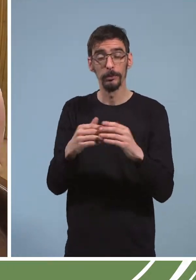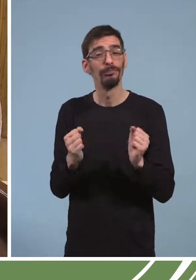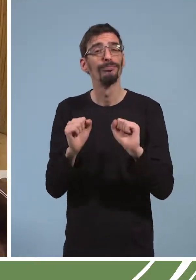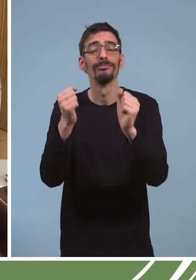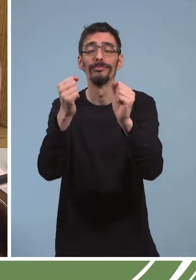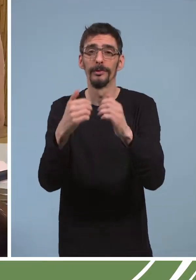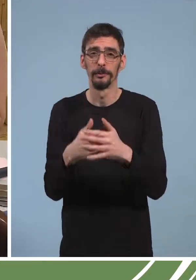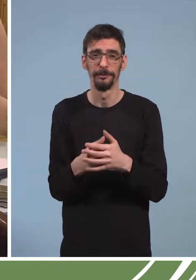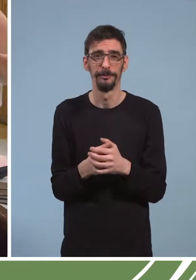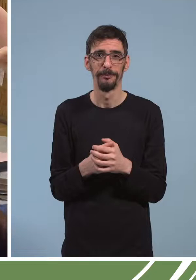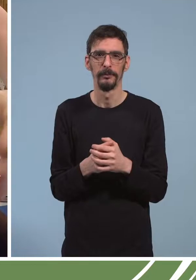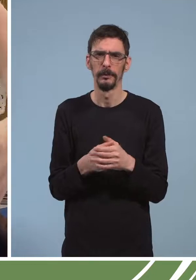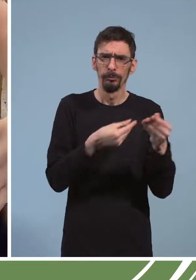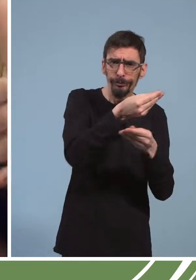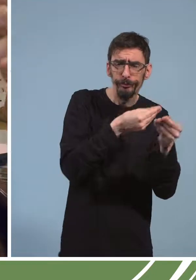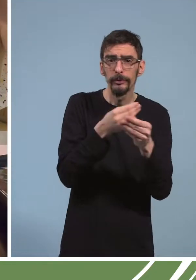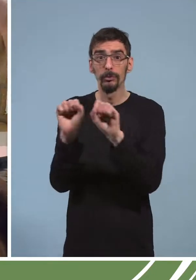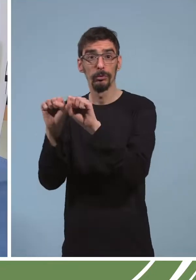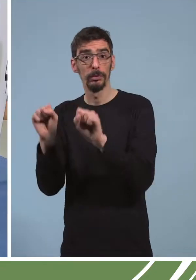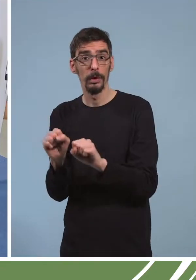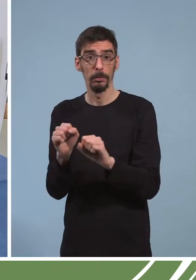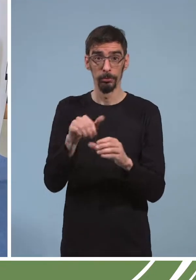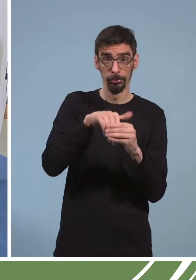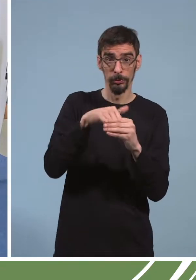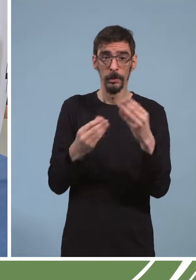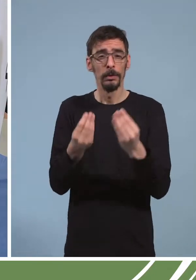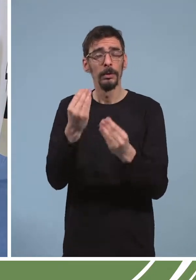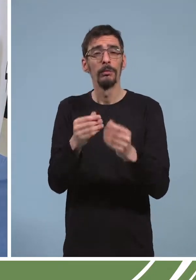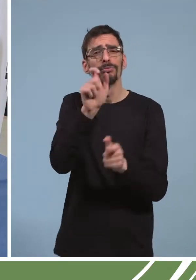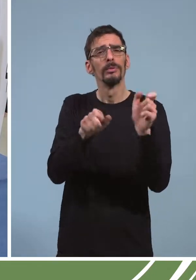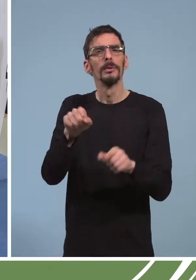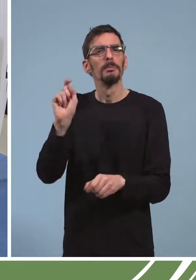Das ist eine dynamische Methode in der wir versuchen, unser Wirtschaftssystem zu simulieren.